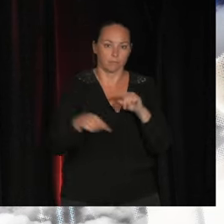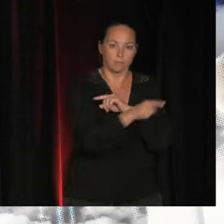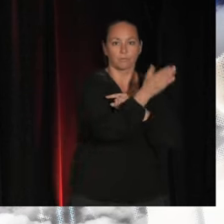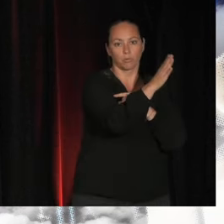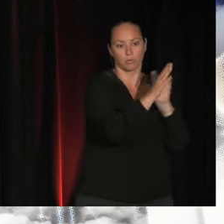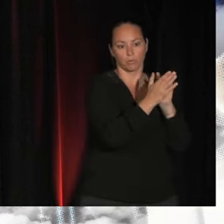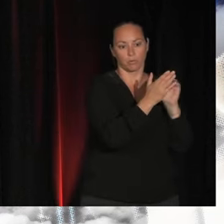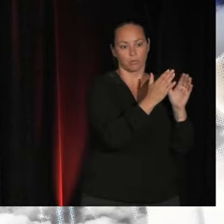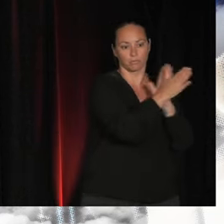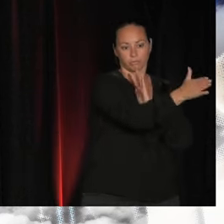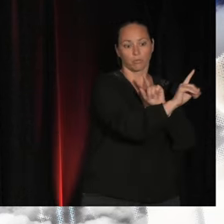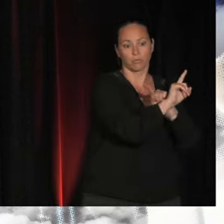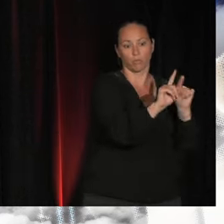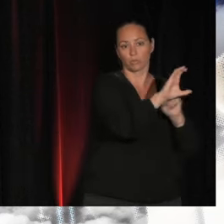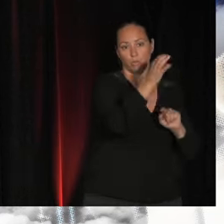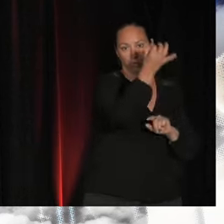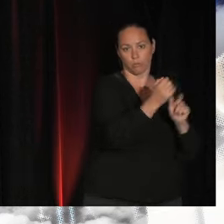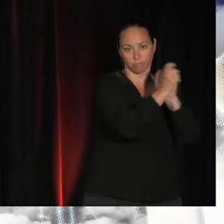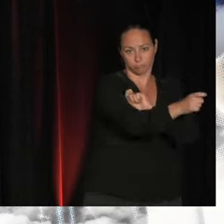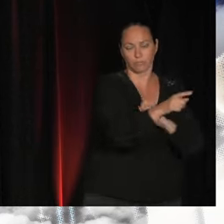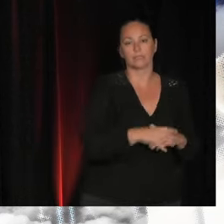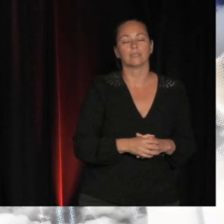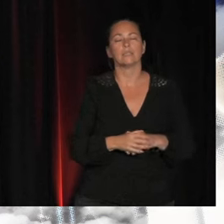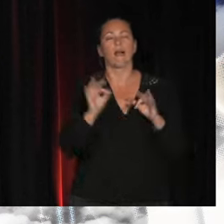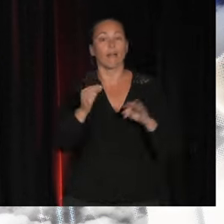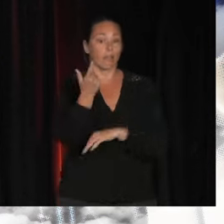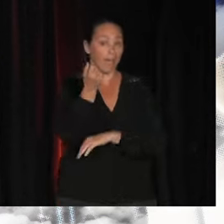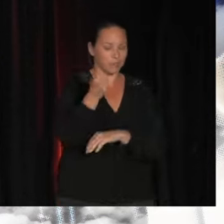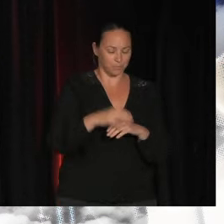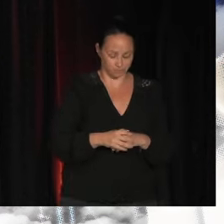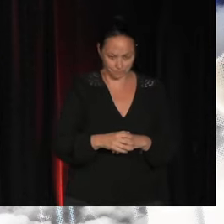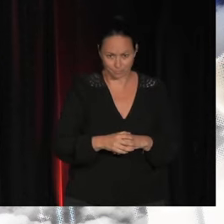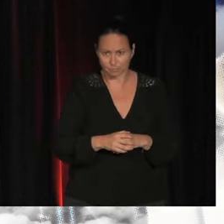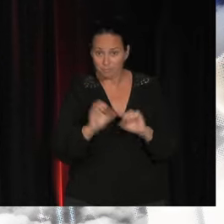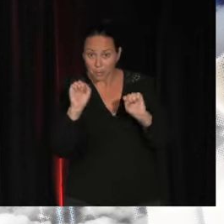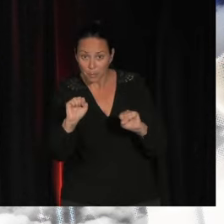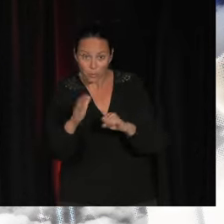Très bien. Merci pour ces mathématiques. Et puisqu'on parle d'argent, c'est le moment de vous rappeler que vous pouvez nous soutenir sur Patreon.